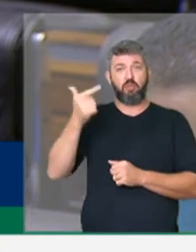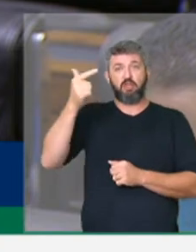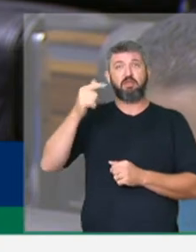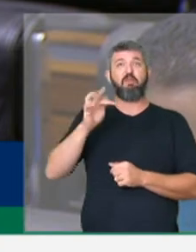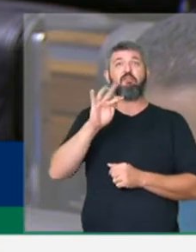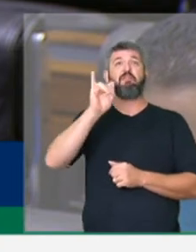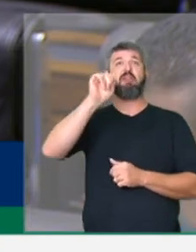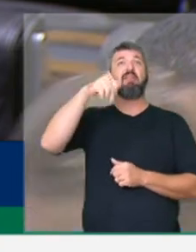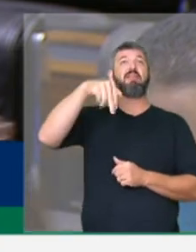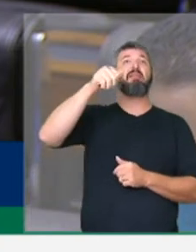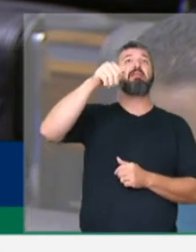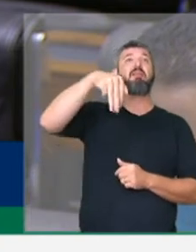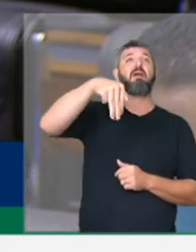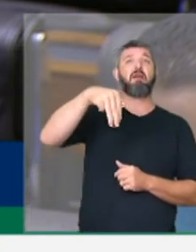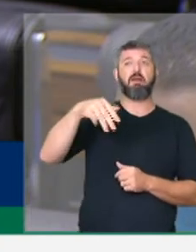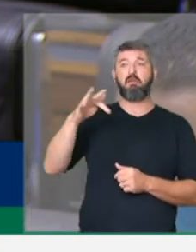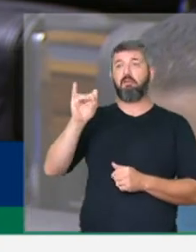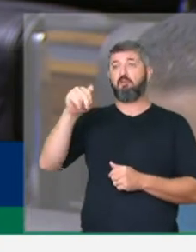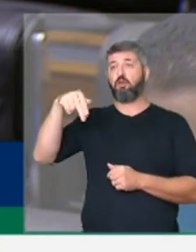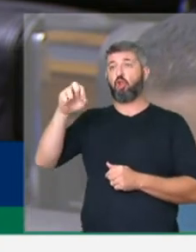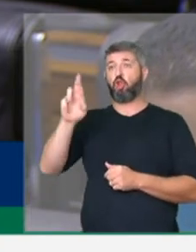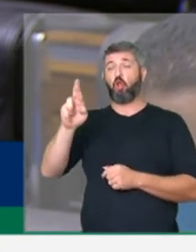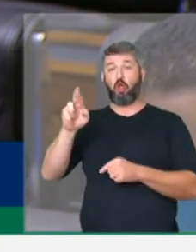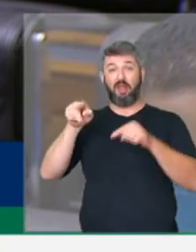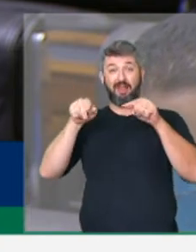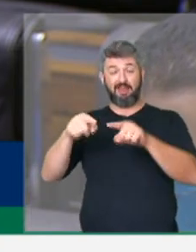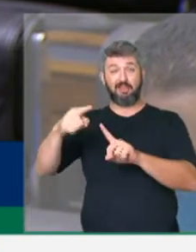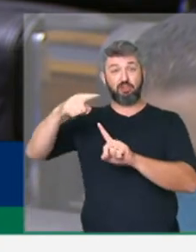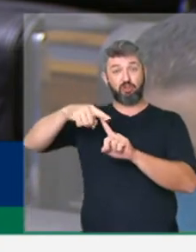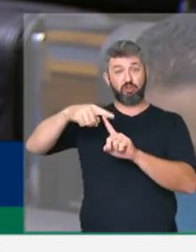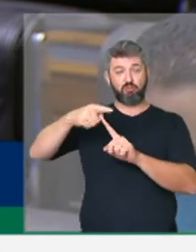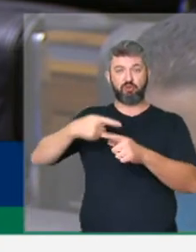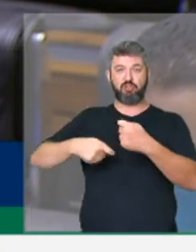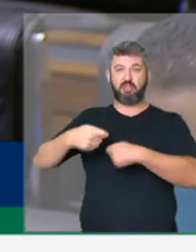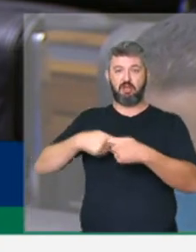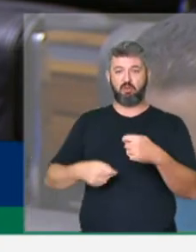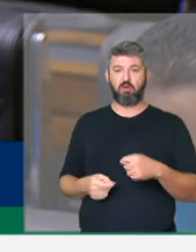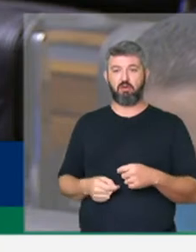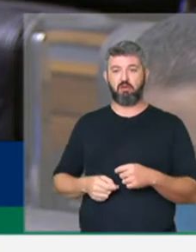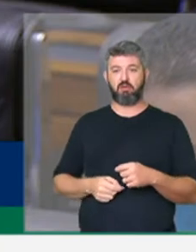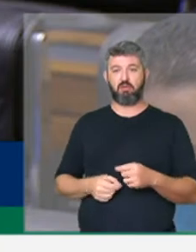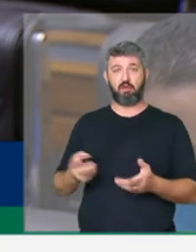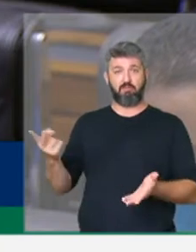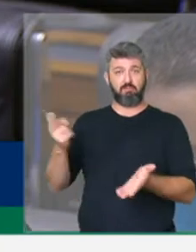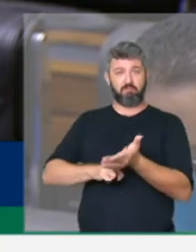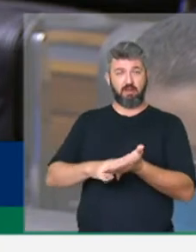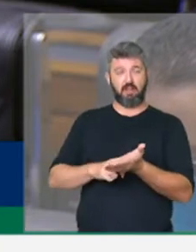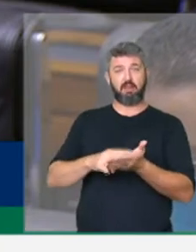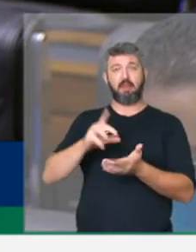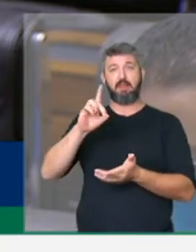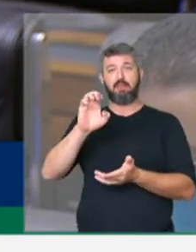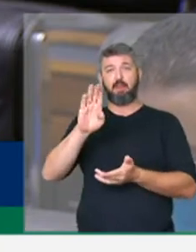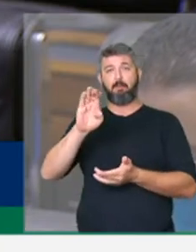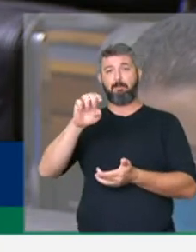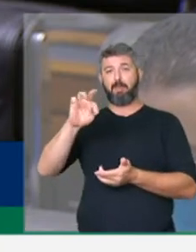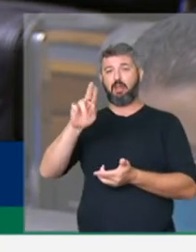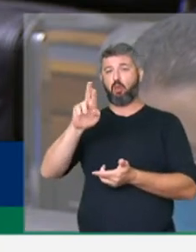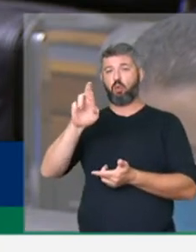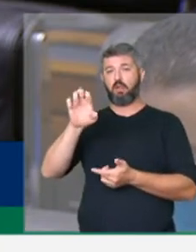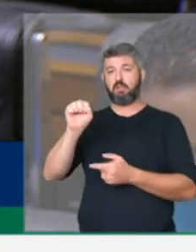ENGANO DE 1994 . ISSO JÁ NÃO EXISTE MAIS. ESTAMOS DANDO UMA NORMA LEGAL PRA QUE ESSES RECURSOS CONTINUEM SENDO INVESTIDOS NO NORTE, NO NORDESTE E CENTRO-OESTE QUE